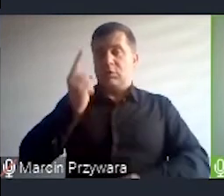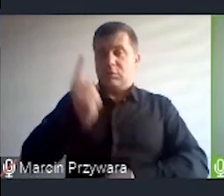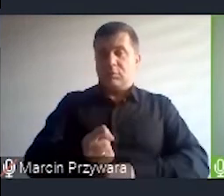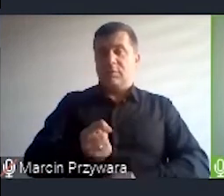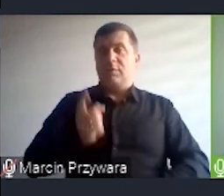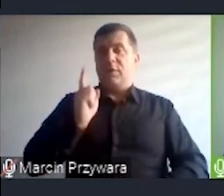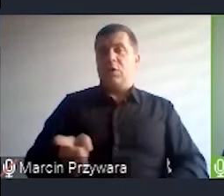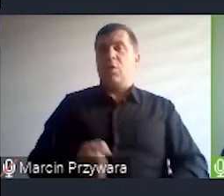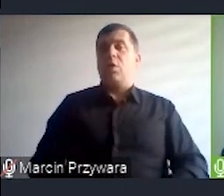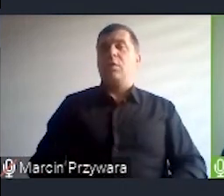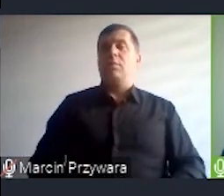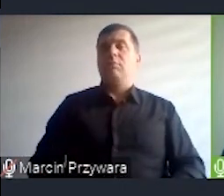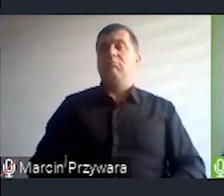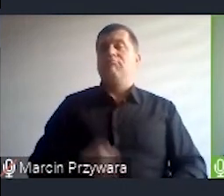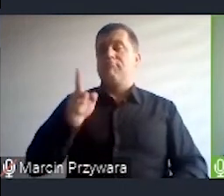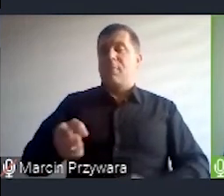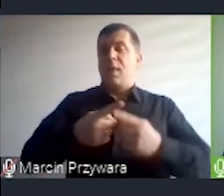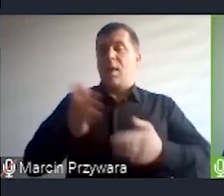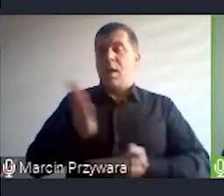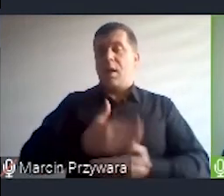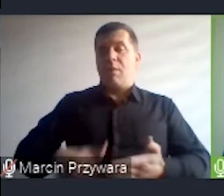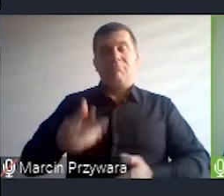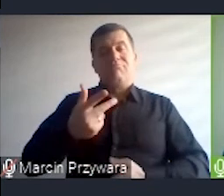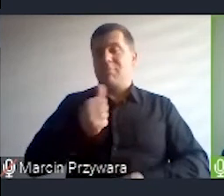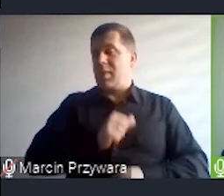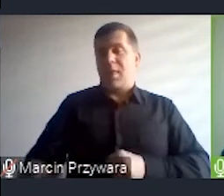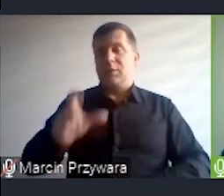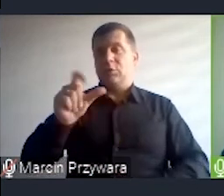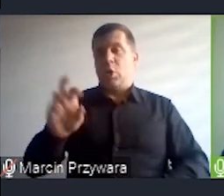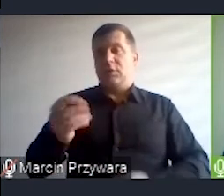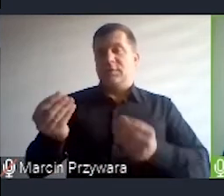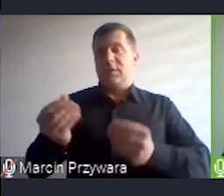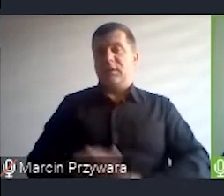że takie elementy nie stanowią cross-financingu.